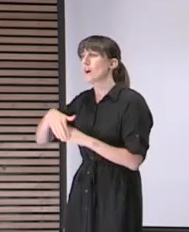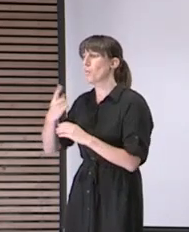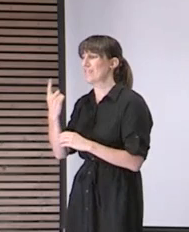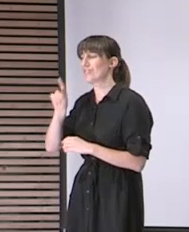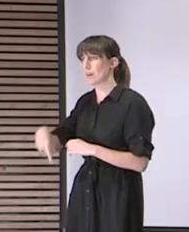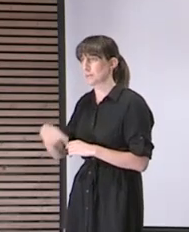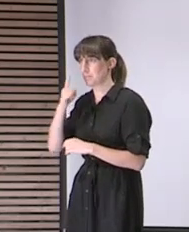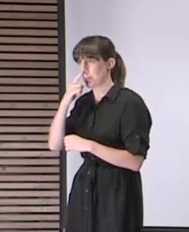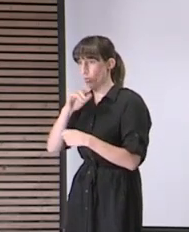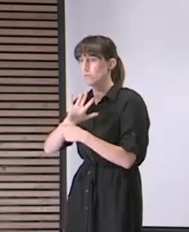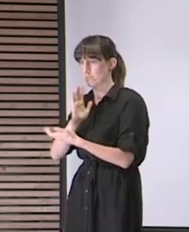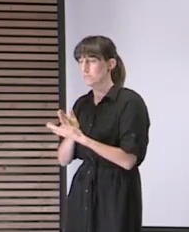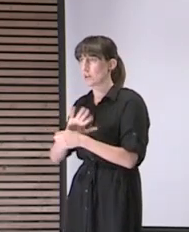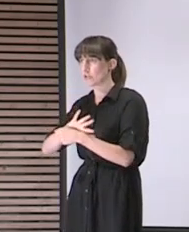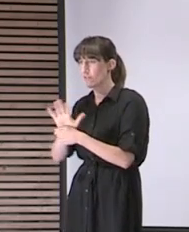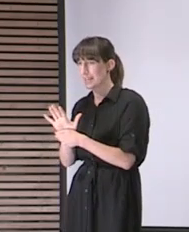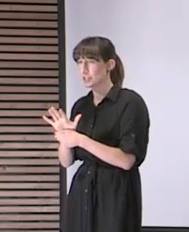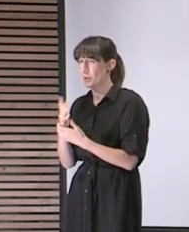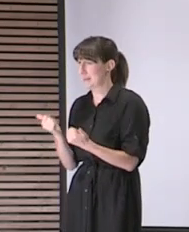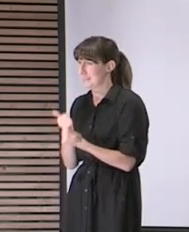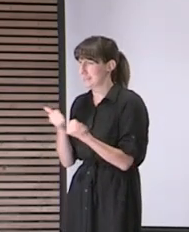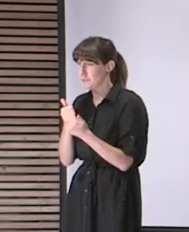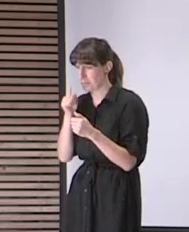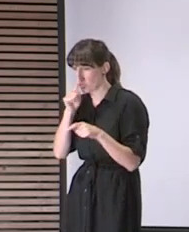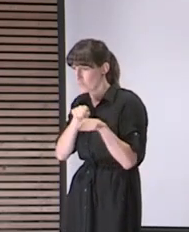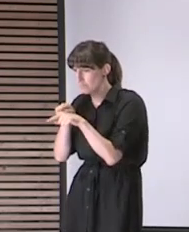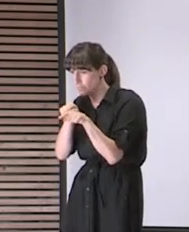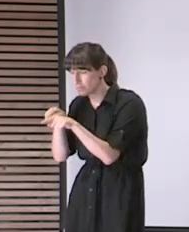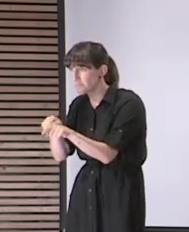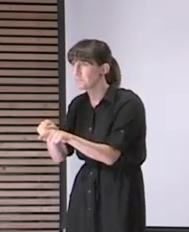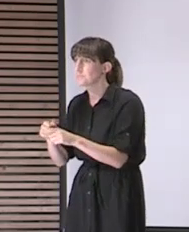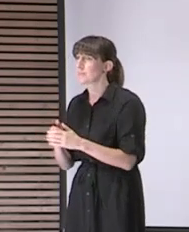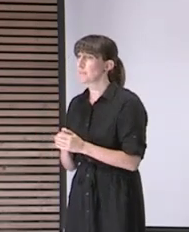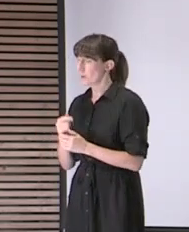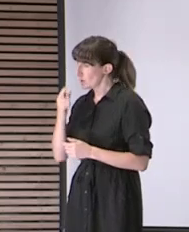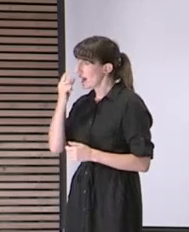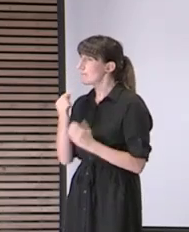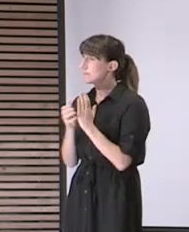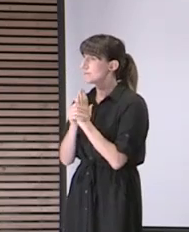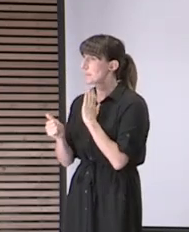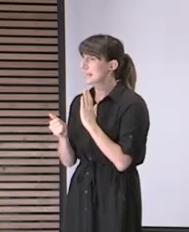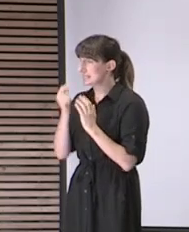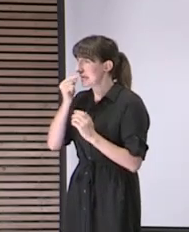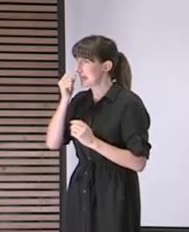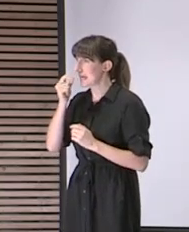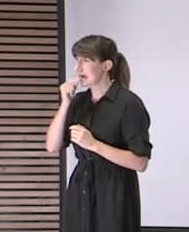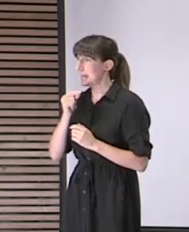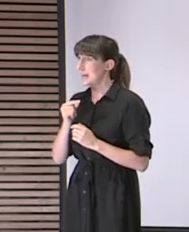que claramente no estamos cerca